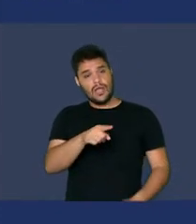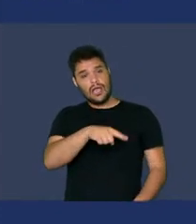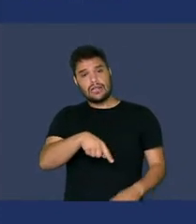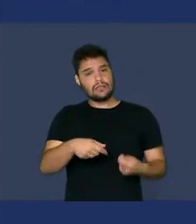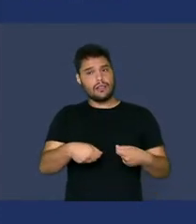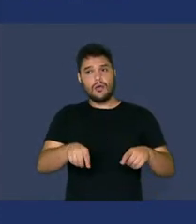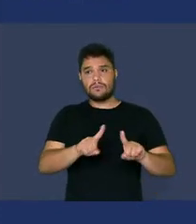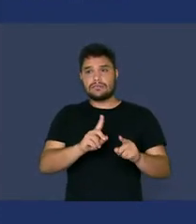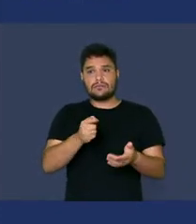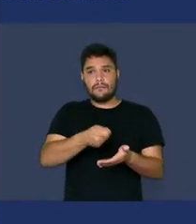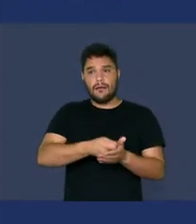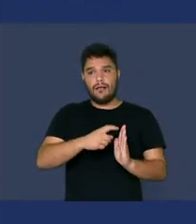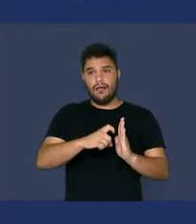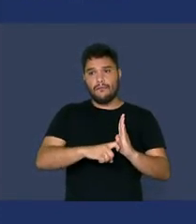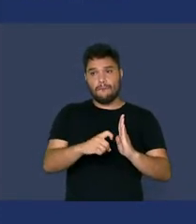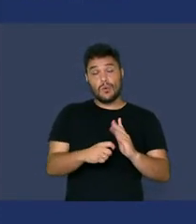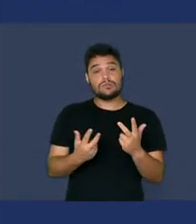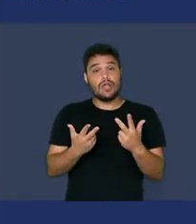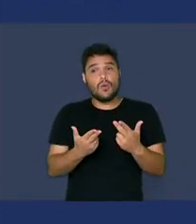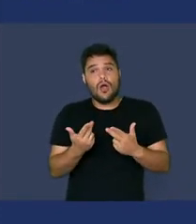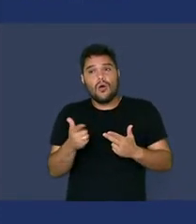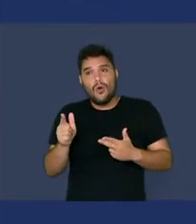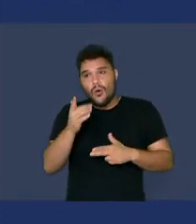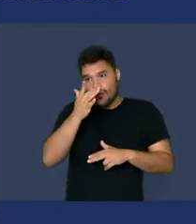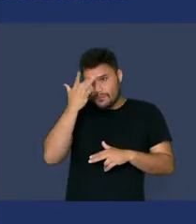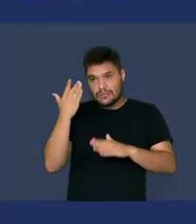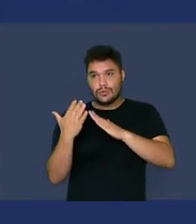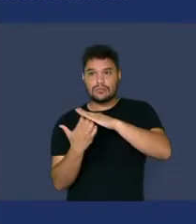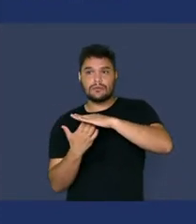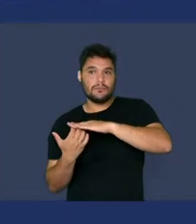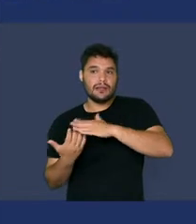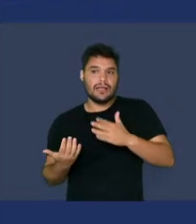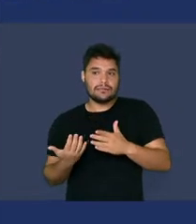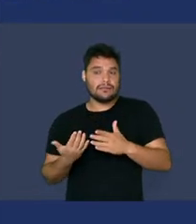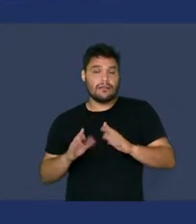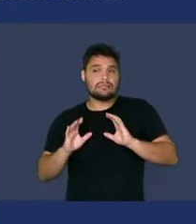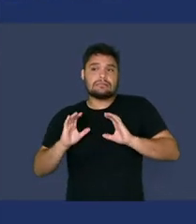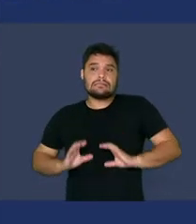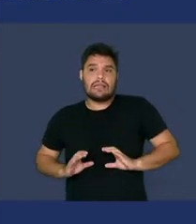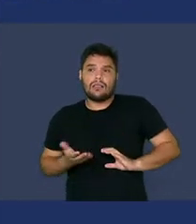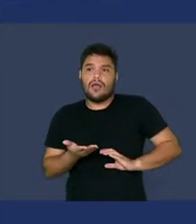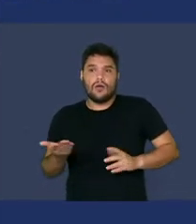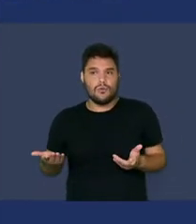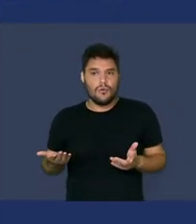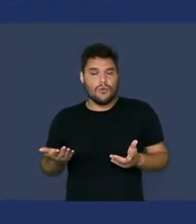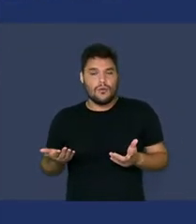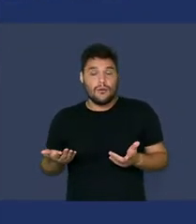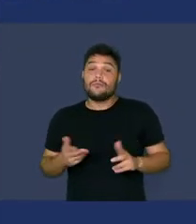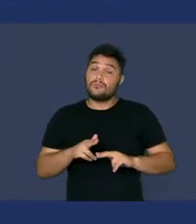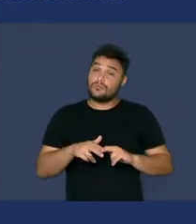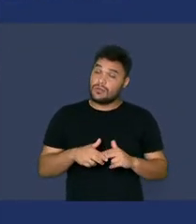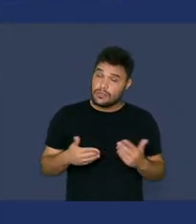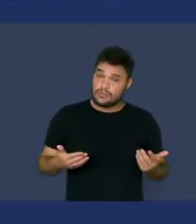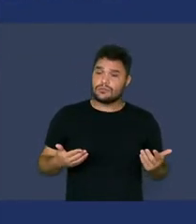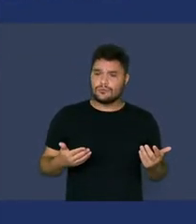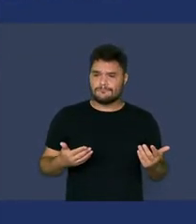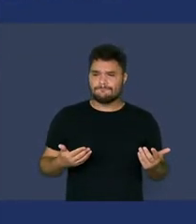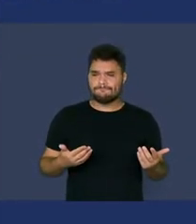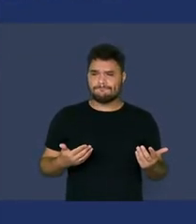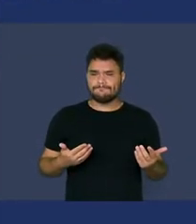CASOS E AINDA ELES NÃO VÃO PRECISAR PAGAR IMPOSTO COMO OS DEMAIS EMPRESÁRIOS PORQUE EMPRESÁRIOS SÃO CIDADÃOS E CIDADÃS BRASILEIRAS. ENTÃO